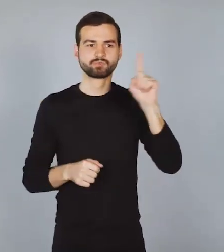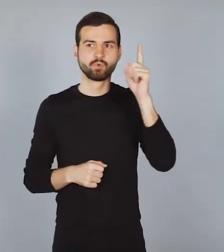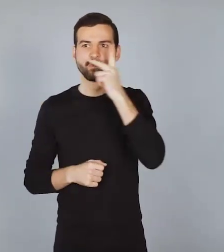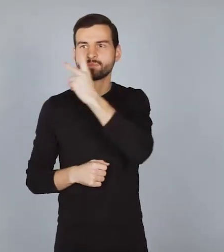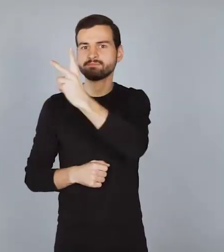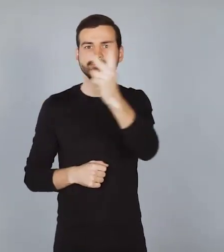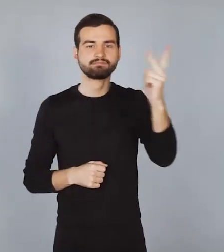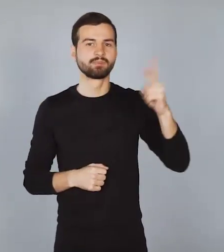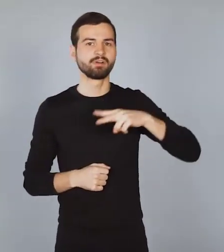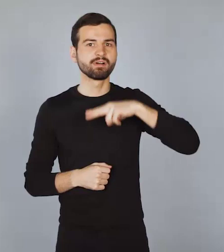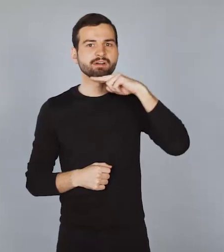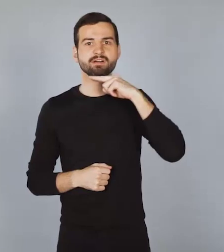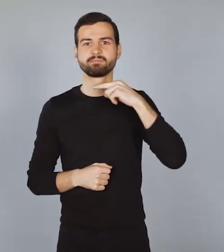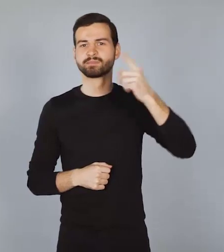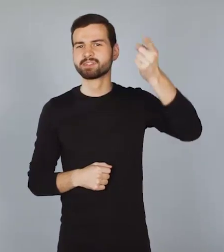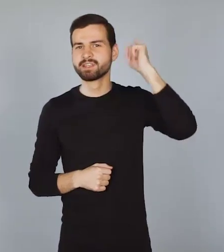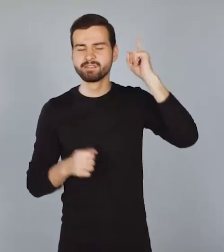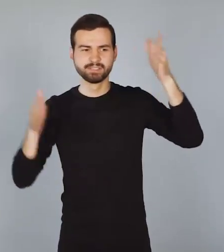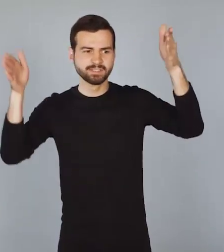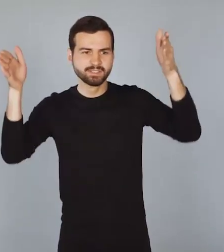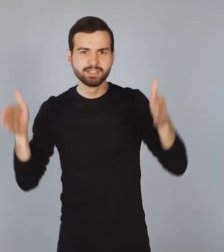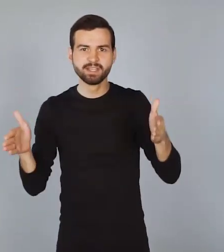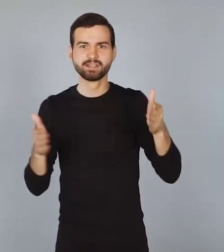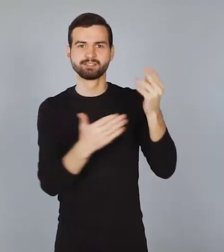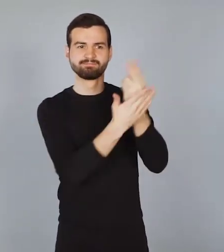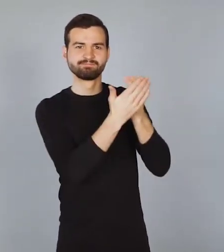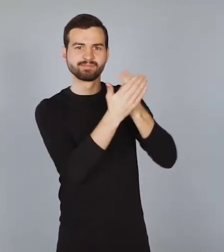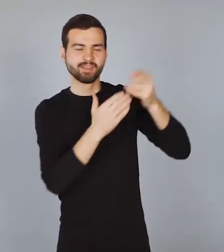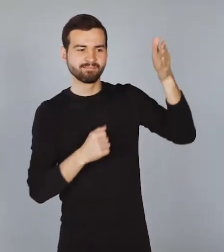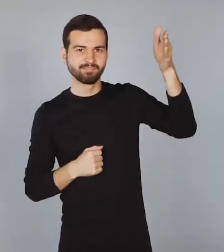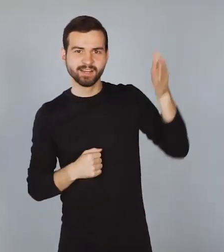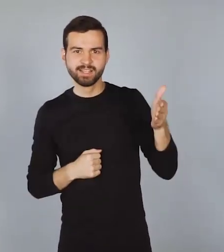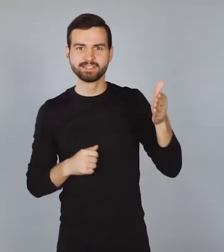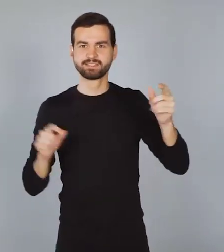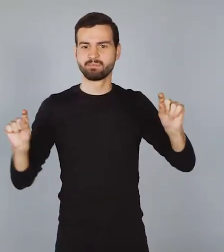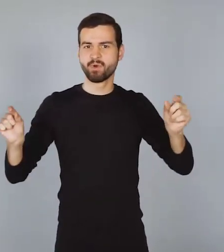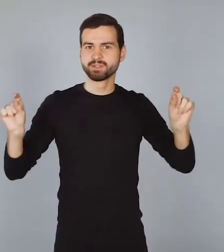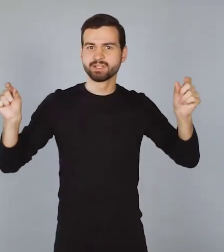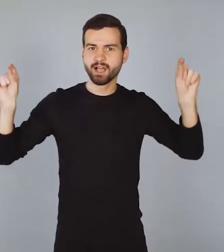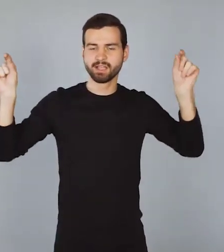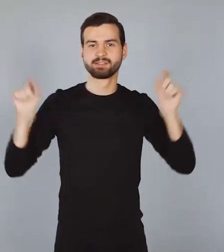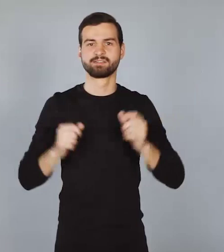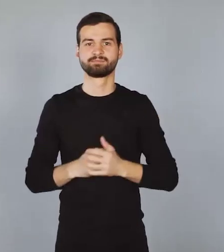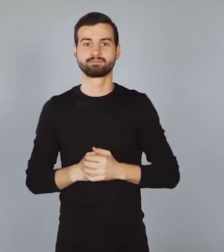чтобы посмотреть на древние стены, фрески, мозаики.